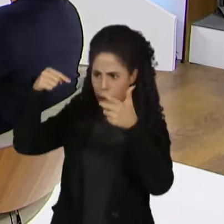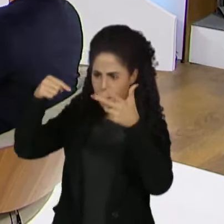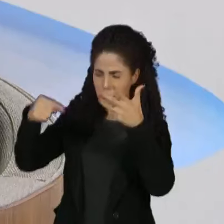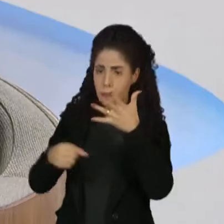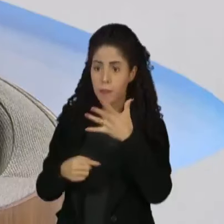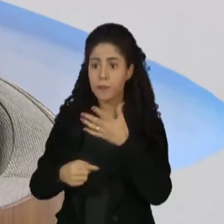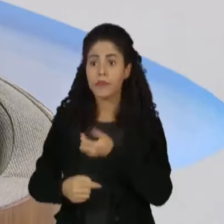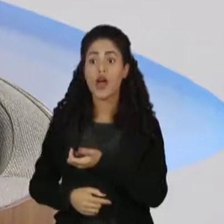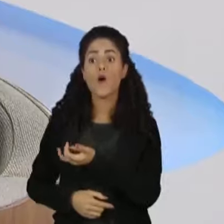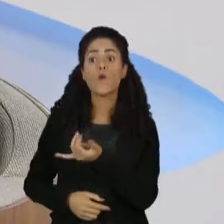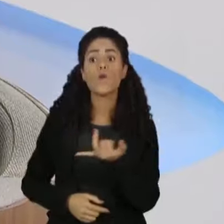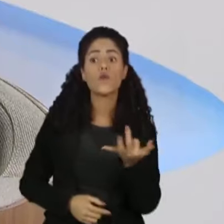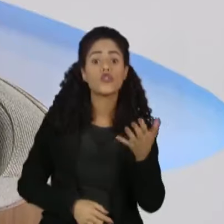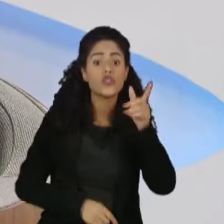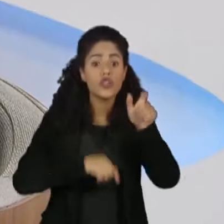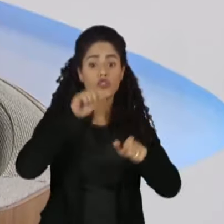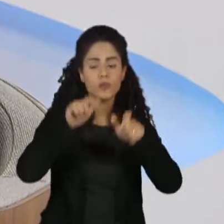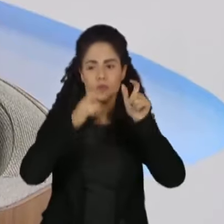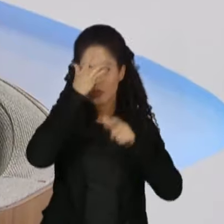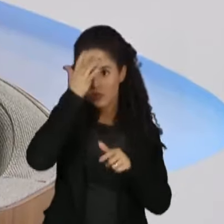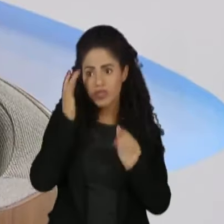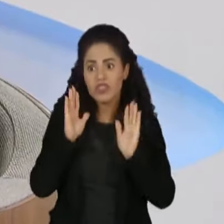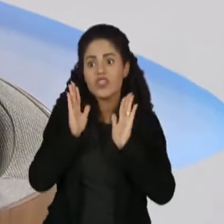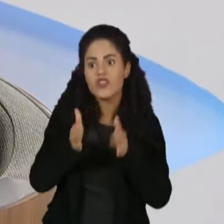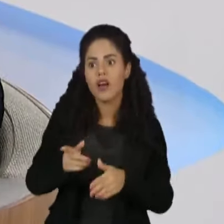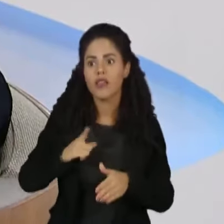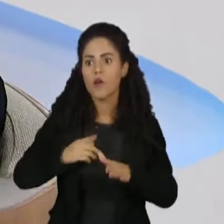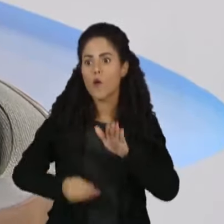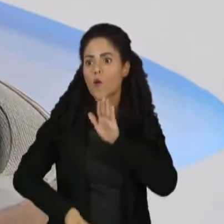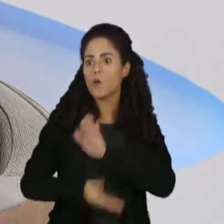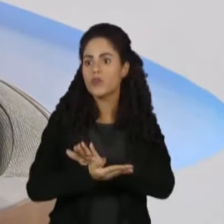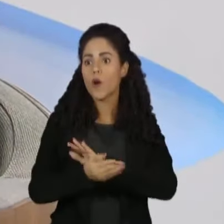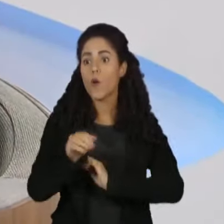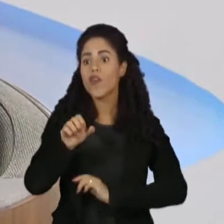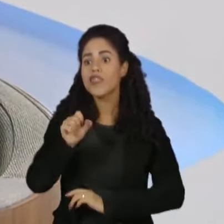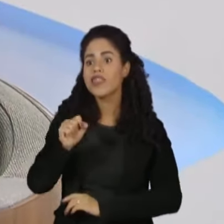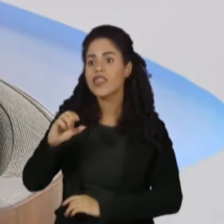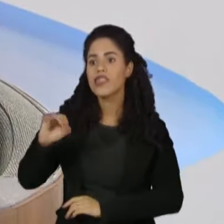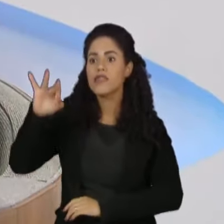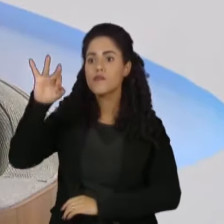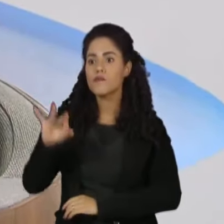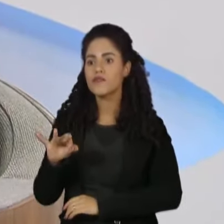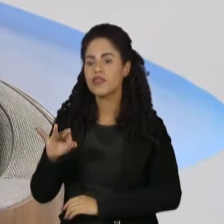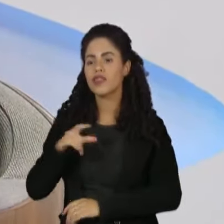brasileiros que já tinham cometido carro de algum caso de corrupção subia para mais de 80% então